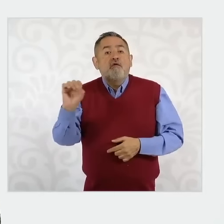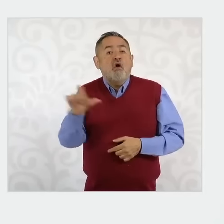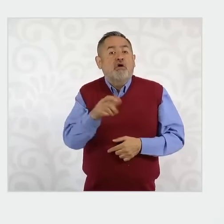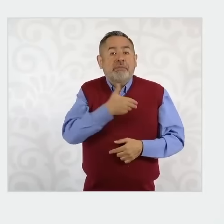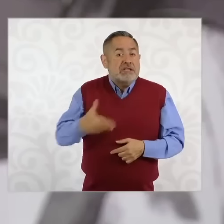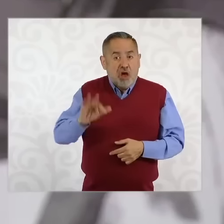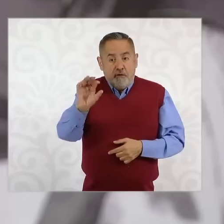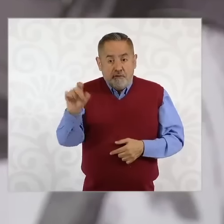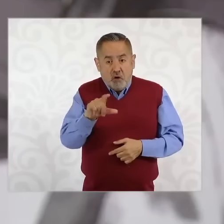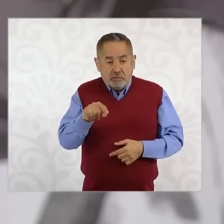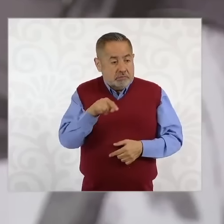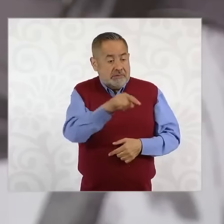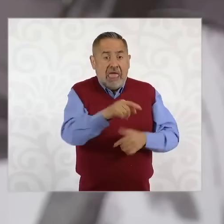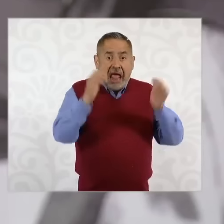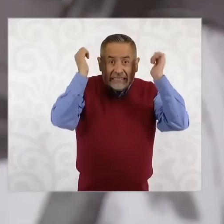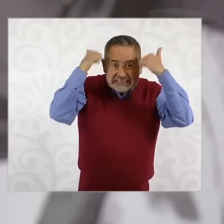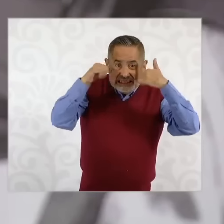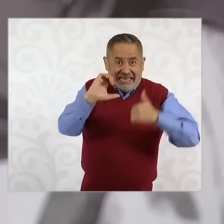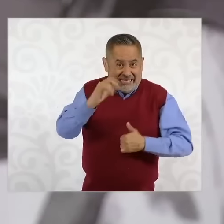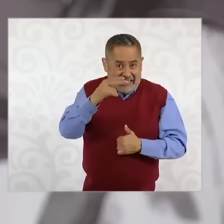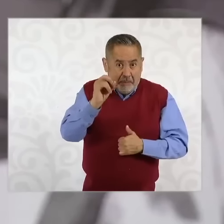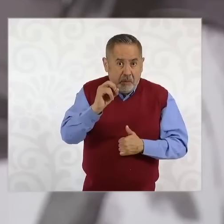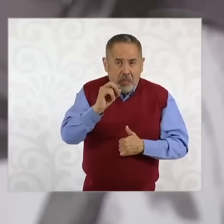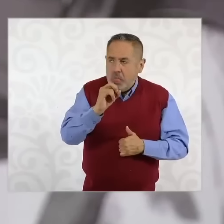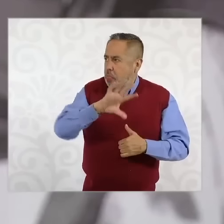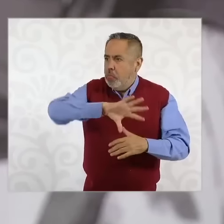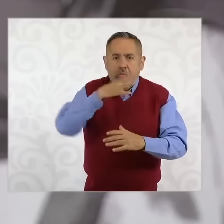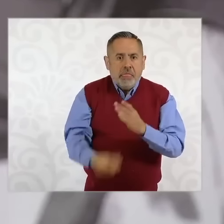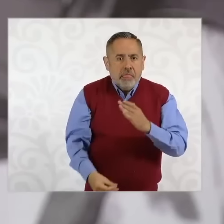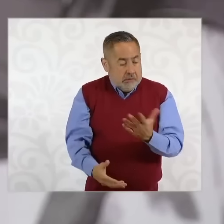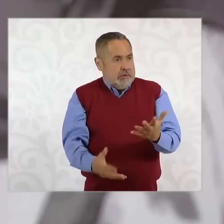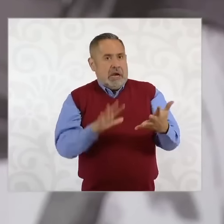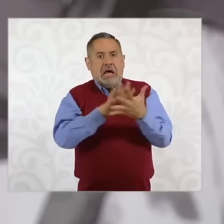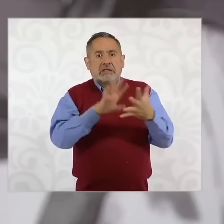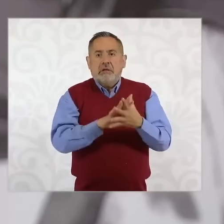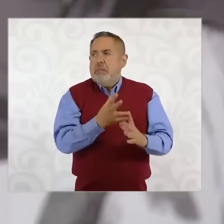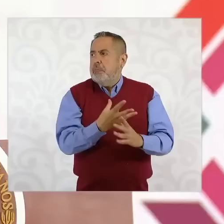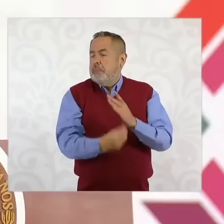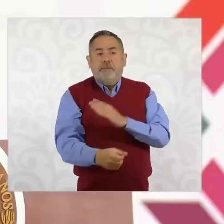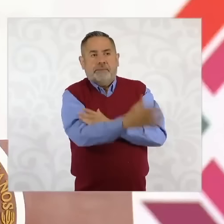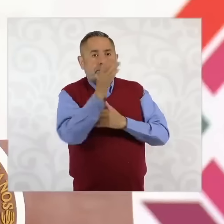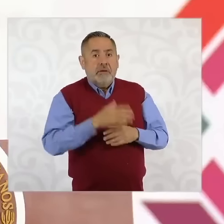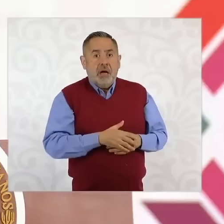se fuga de la cárcel el Chapo Guzmán en el 2001 y no es detenido hasta el 2014,